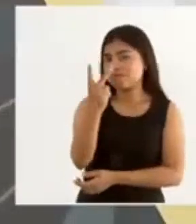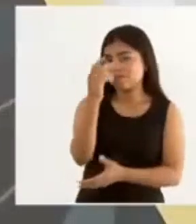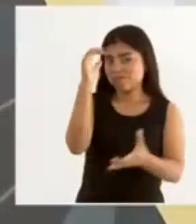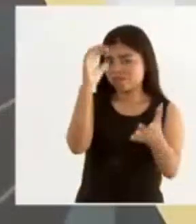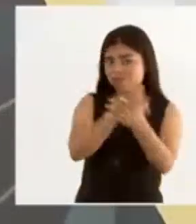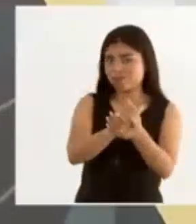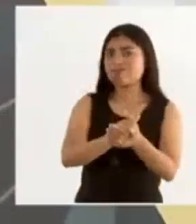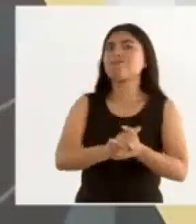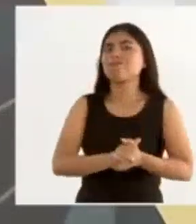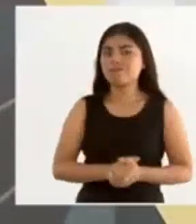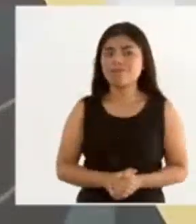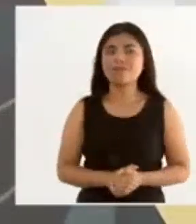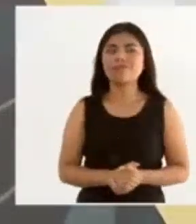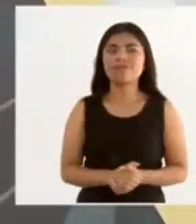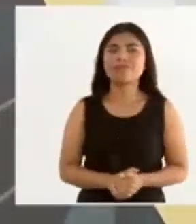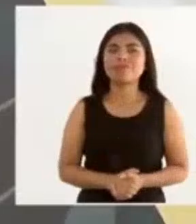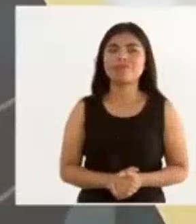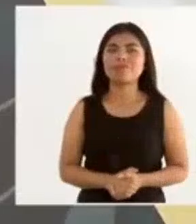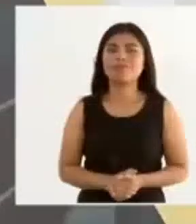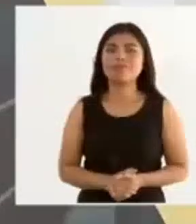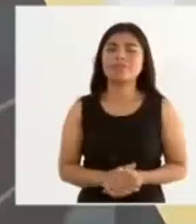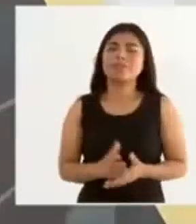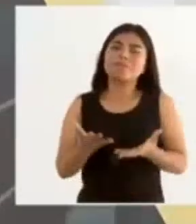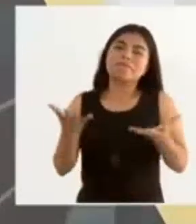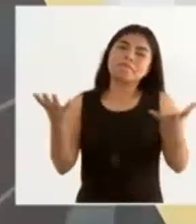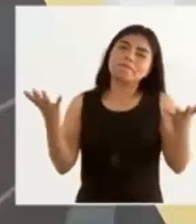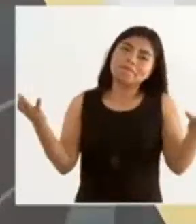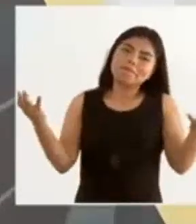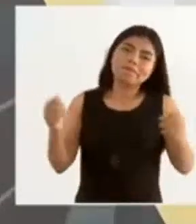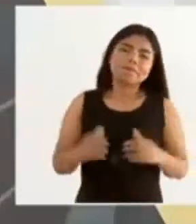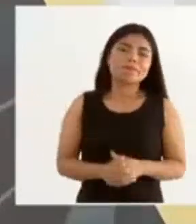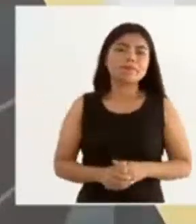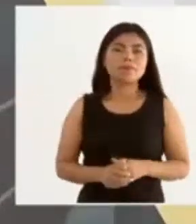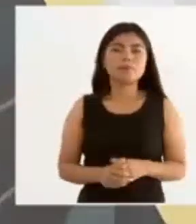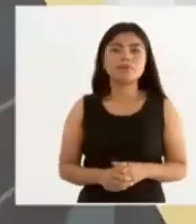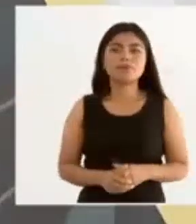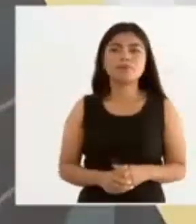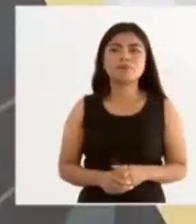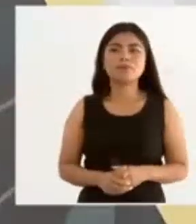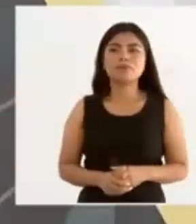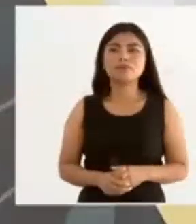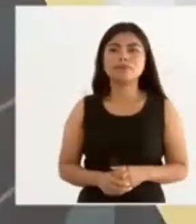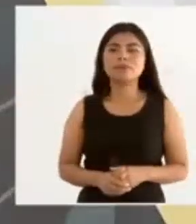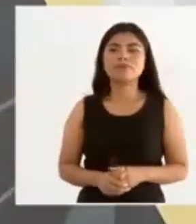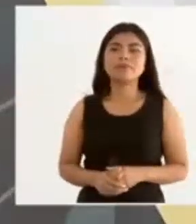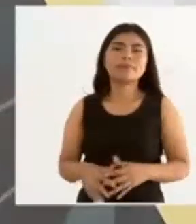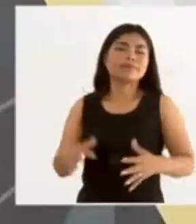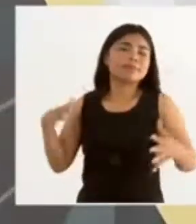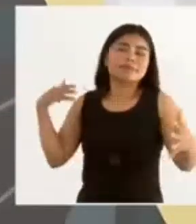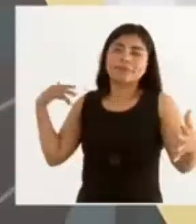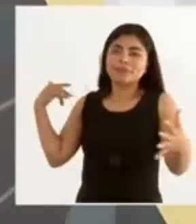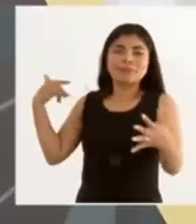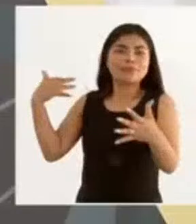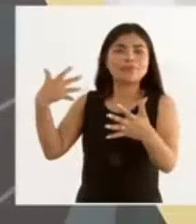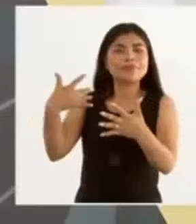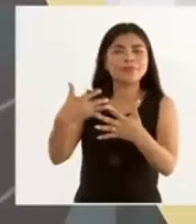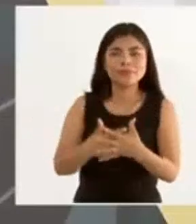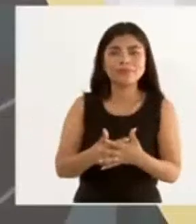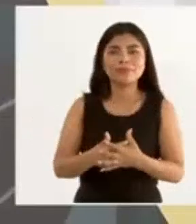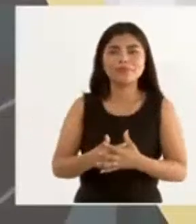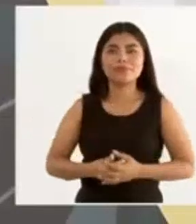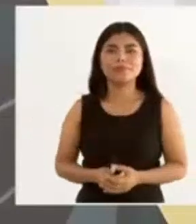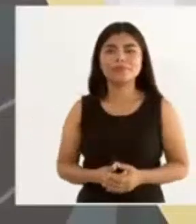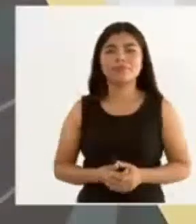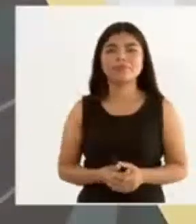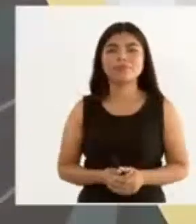Pero la verdad es que durante muchos años,